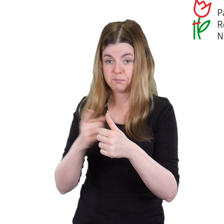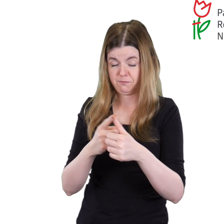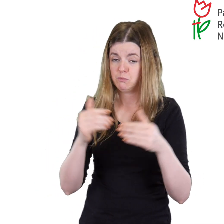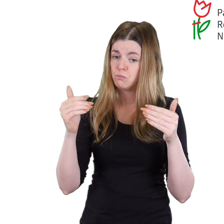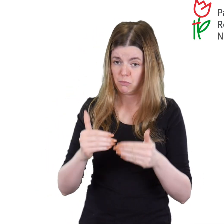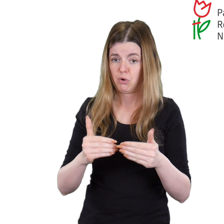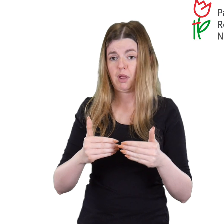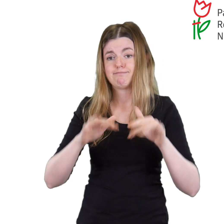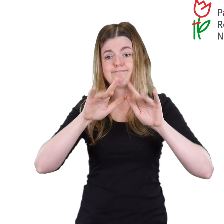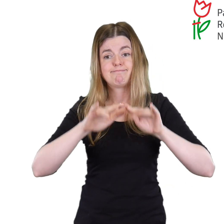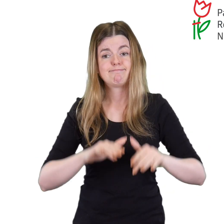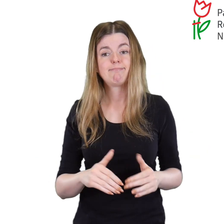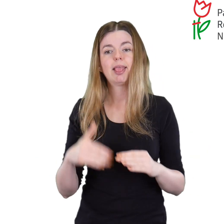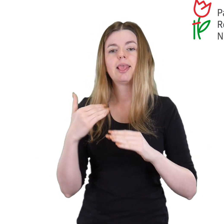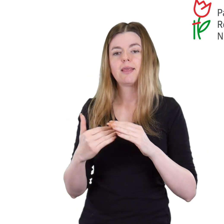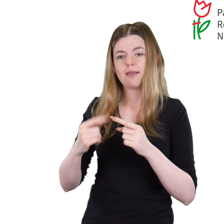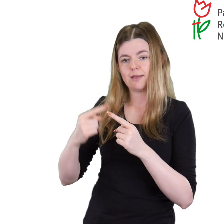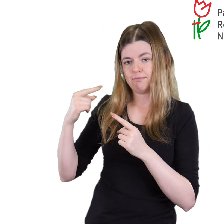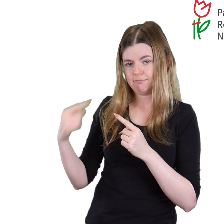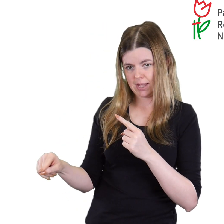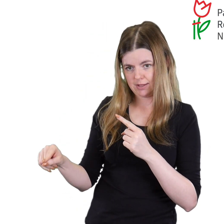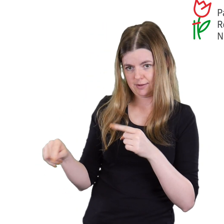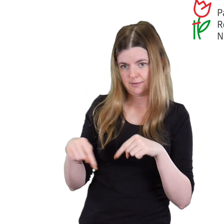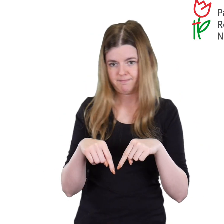• wysłać wiadomośc e-mail na adres: